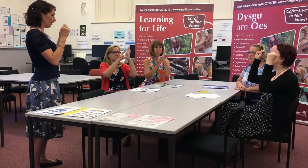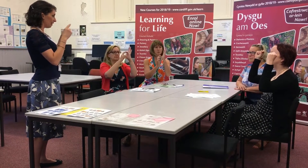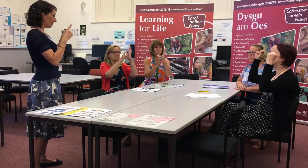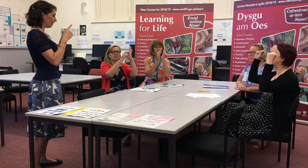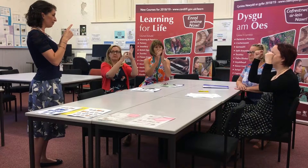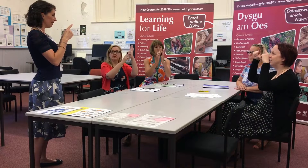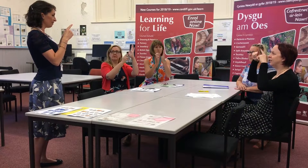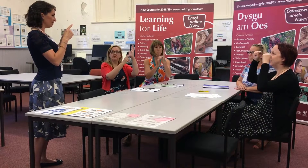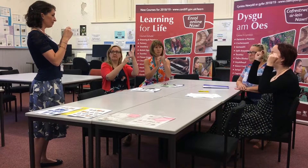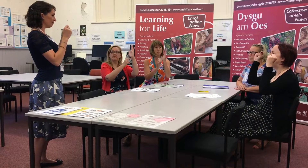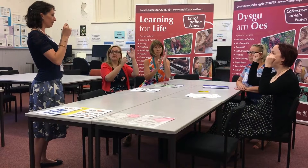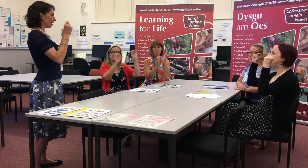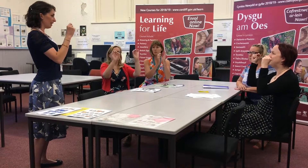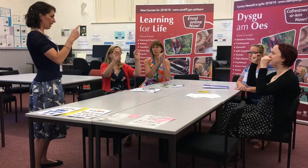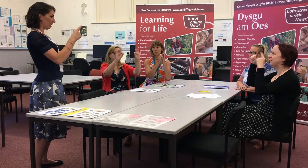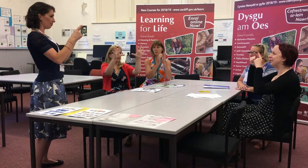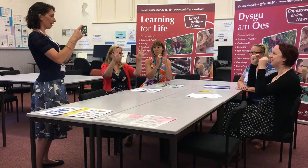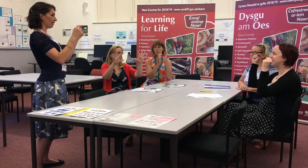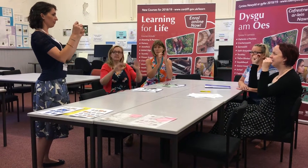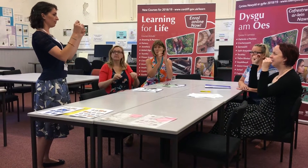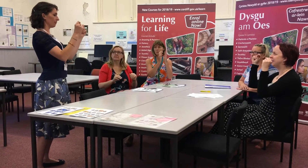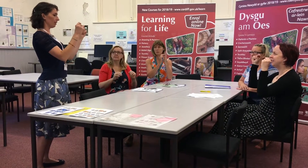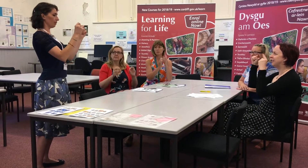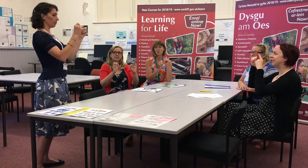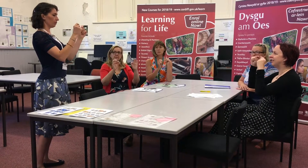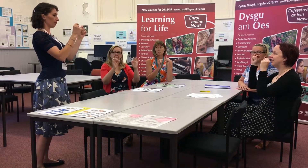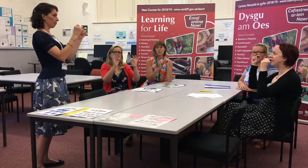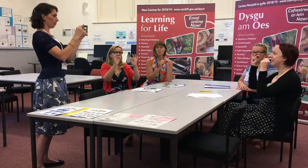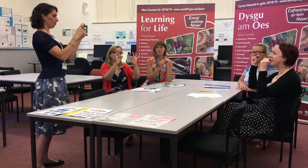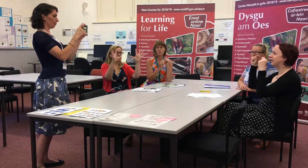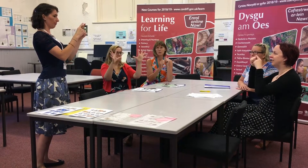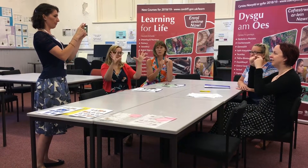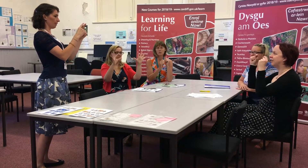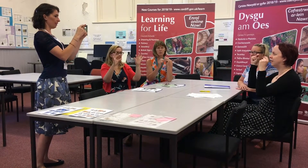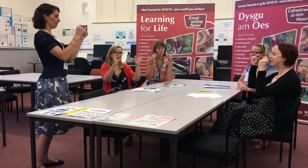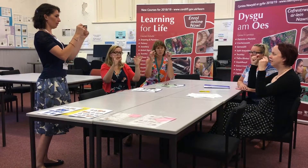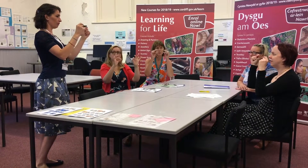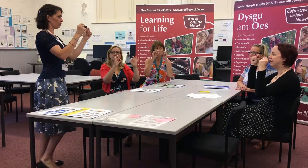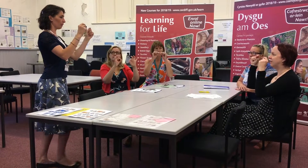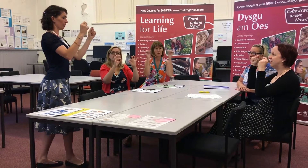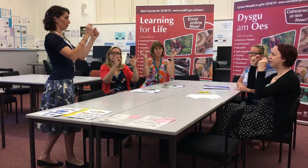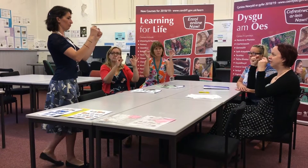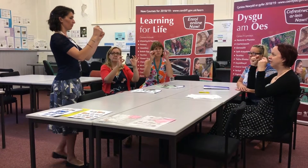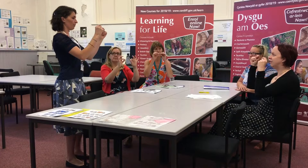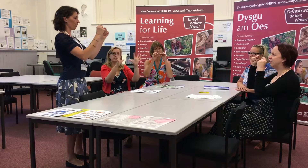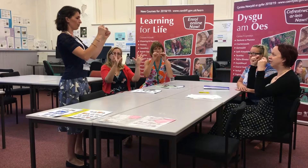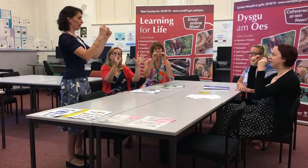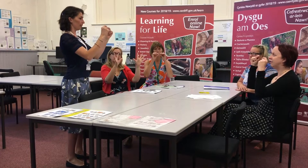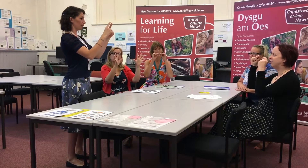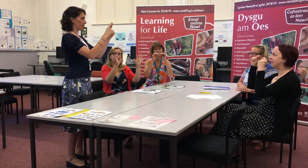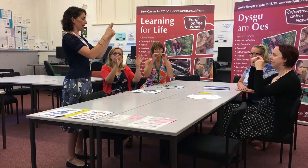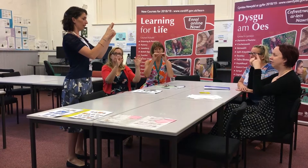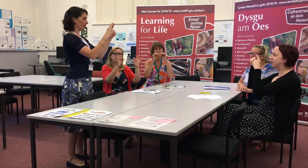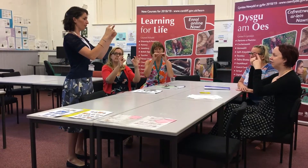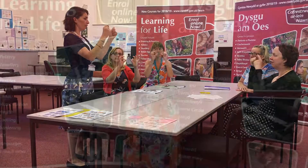and you will be able to communicate with everyday conversations with deaf people in the deaf culture. a byddwch yn gallu cyfathrebu â phobl fyddar mewn sgyrsiau bob dydd a bod yn rhan o’r diwylliant byddaf.